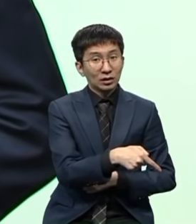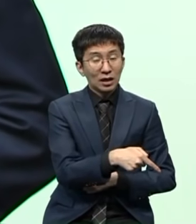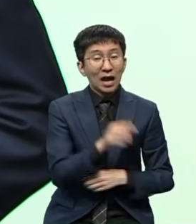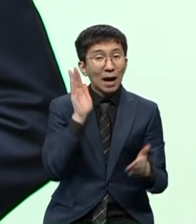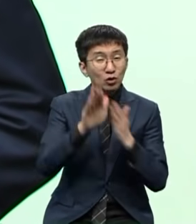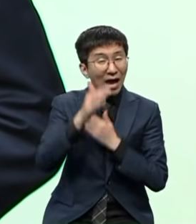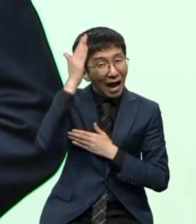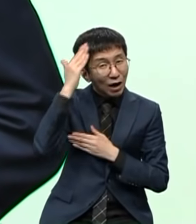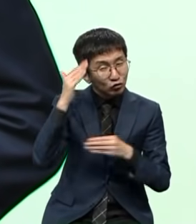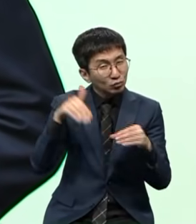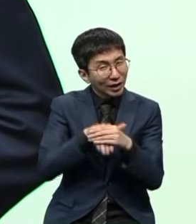베이징에서 SBS 송욱입니다.